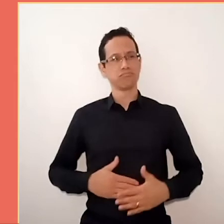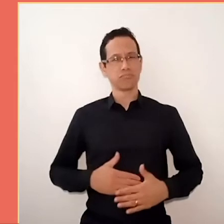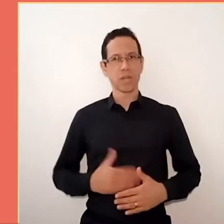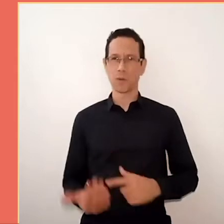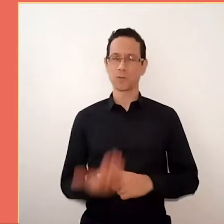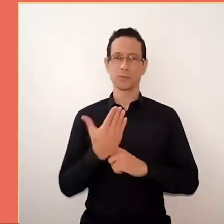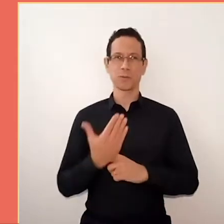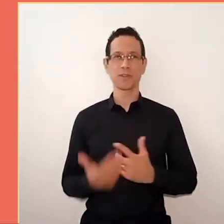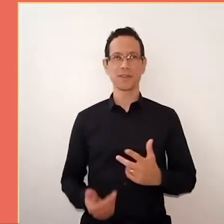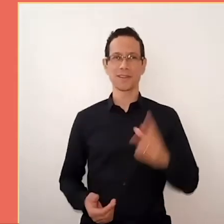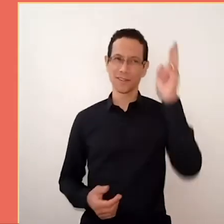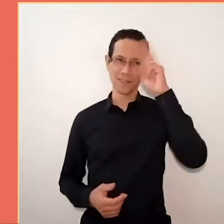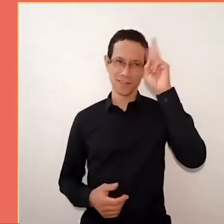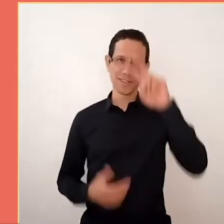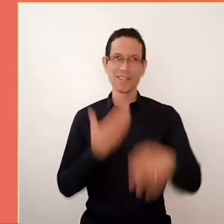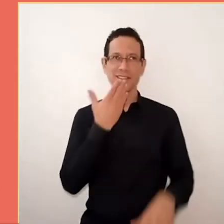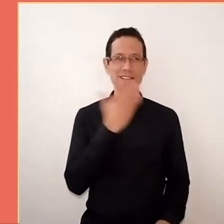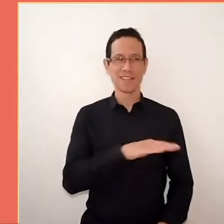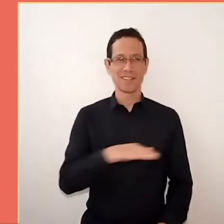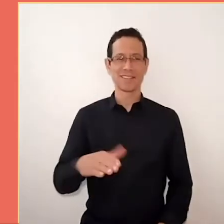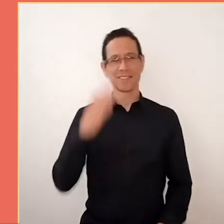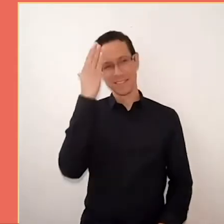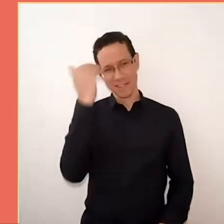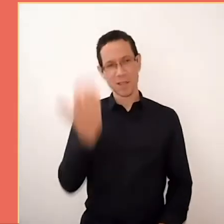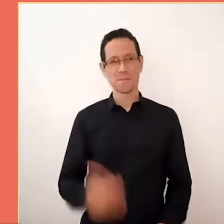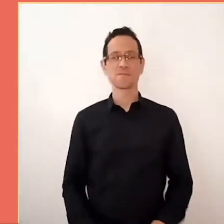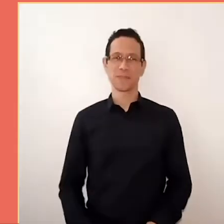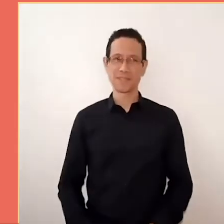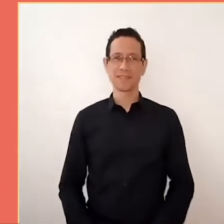É o momento onde você reconecta, não que ele esteja desconectado,